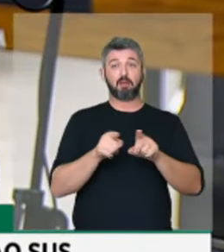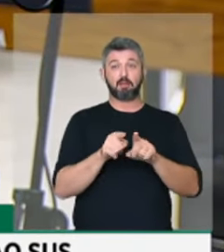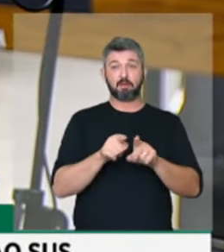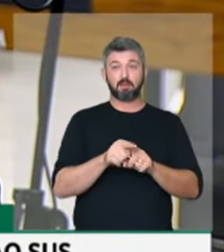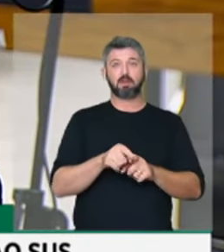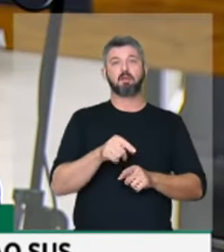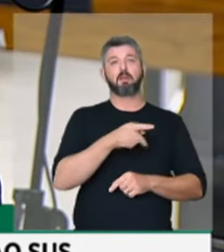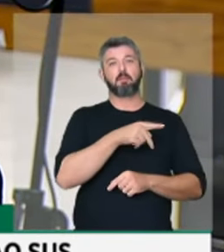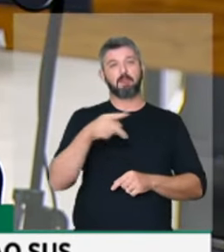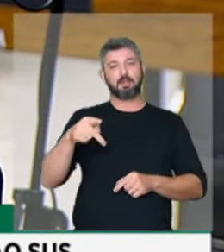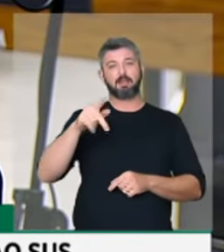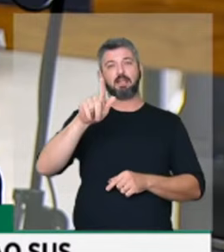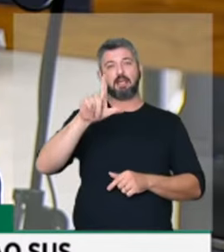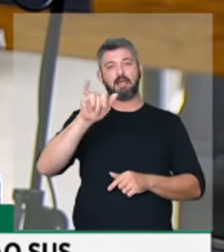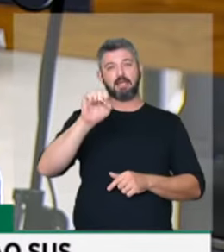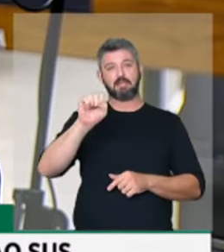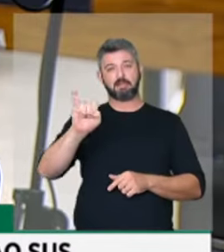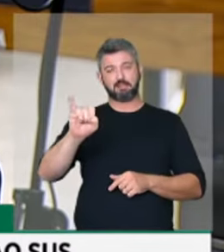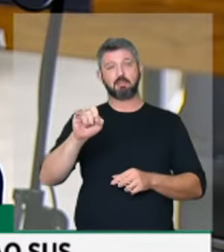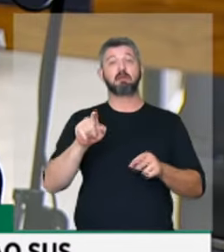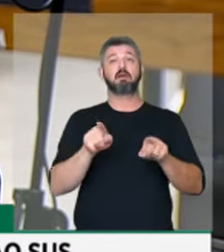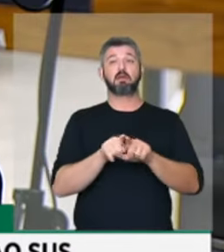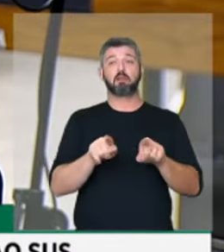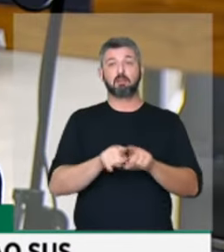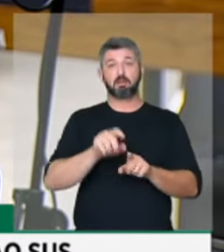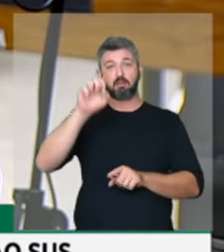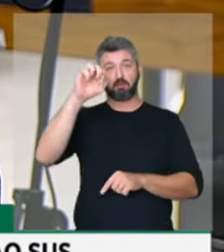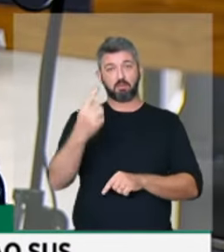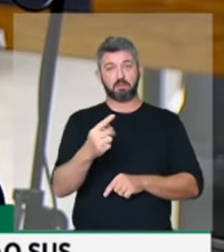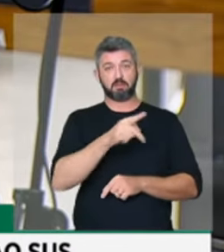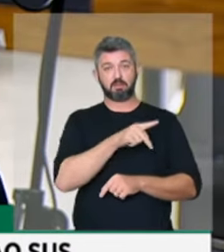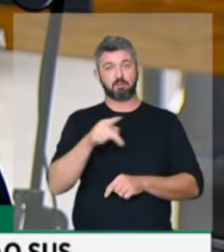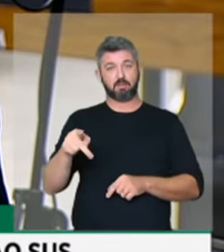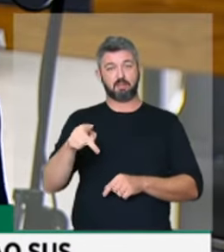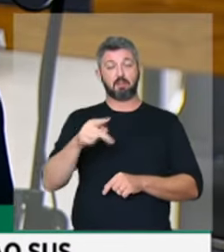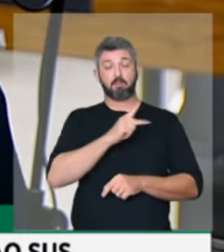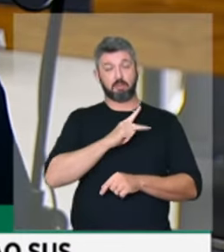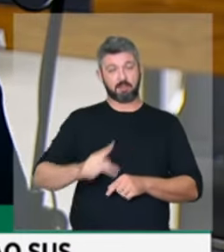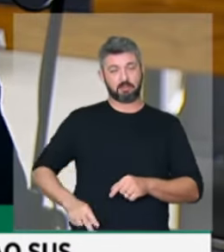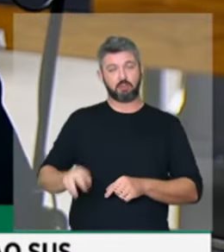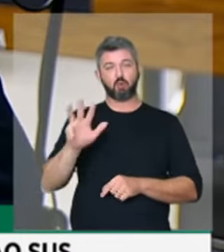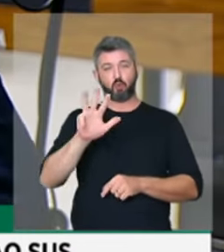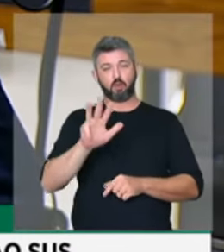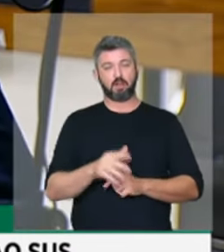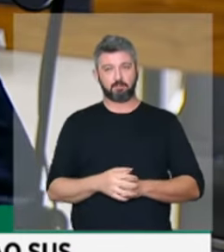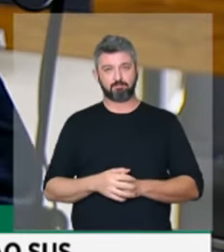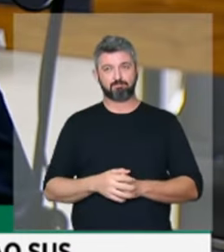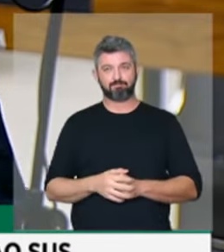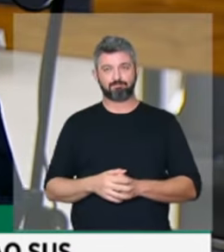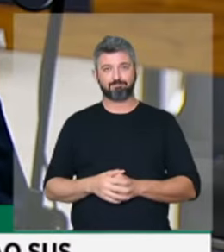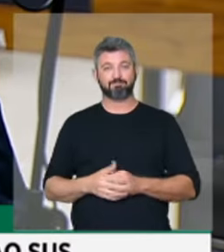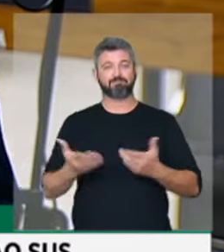PRESIDENTE GLEISI ROFFMAN E DO EX-PRESIDENTE LUIZ INÁCIO LULA DA SILVA. O NOSSO AGRADECIMENTO AO PARTIDO DOS TRABALHADORES PELA HOMENAGEM